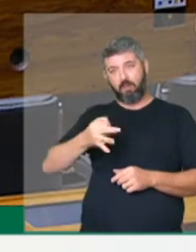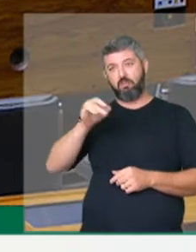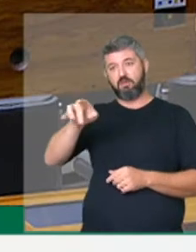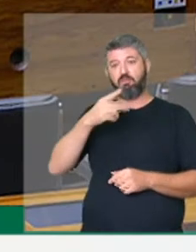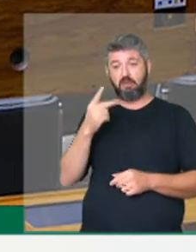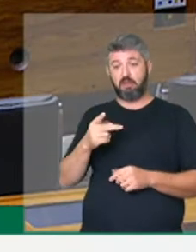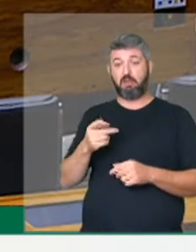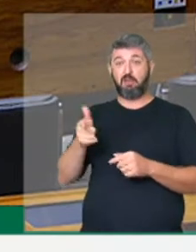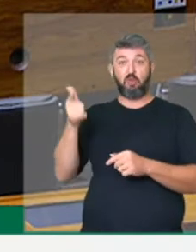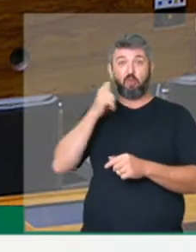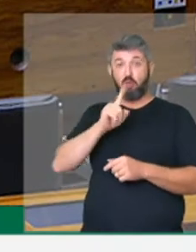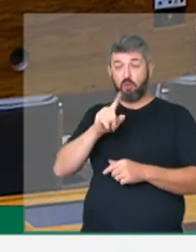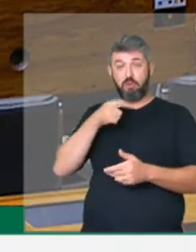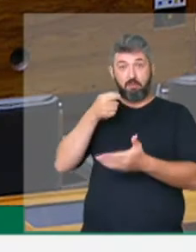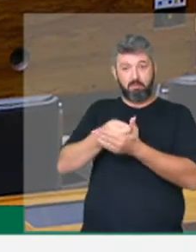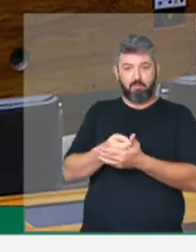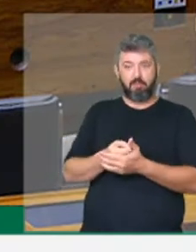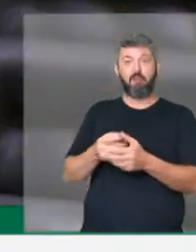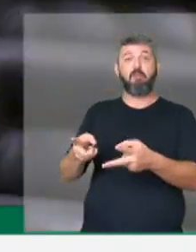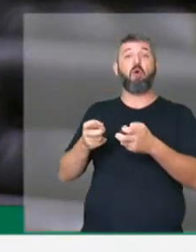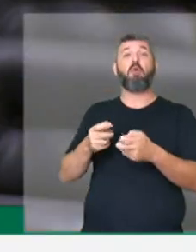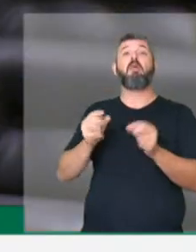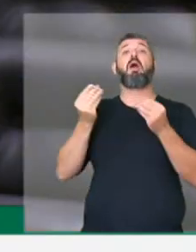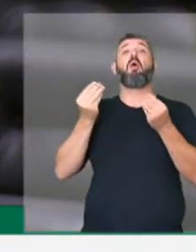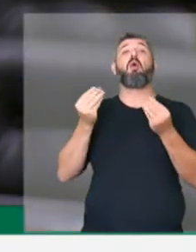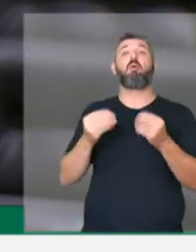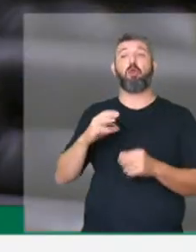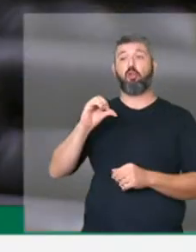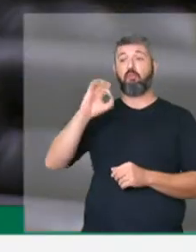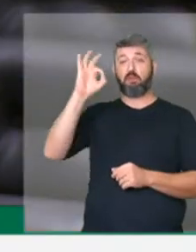PORQUE NÃO É POSSÍVEL QUE UMA EMPRESA DESSA DEPOIS DESSE PROCESSO LIMPE SEU NOME E